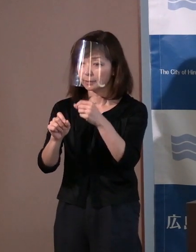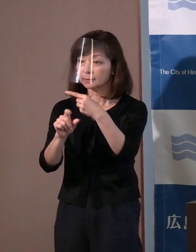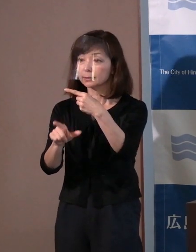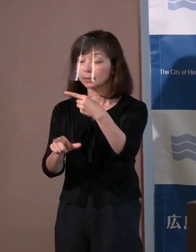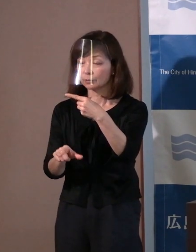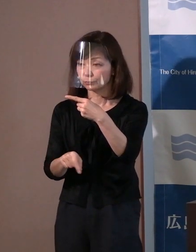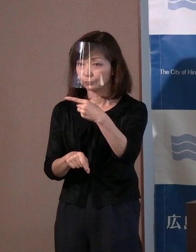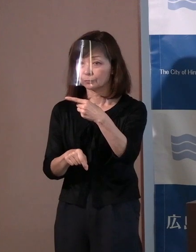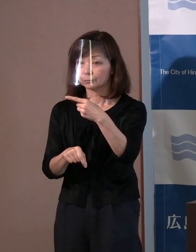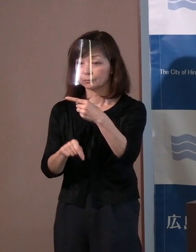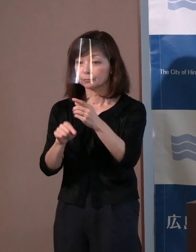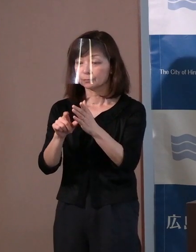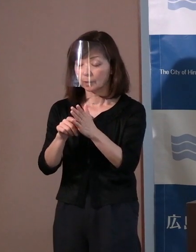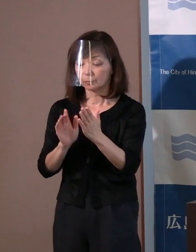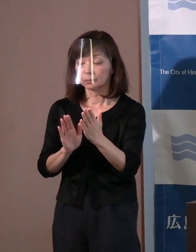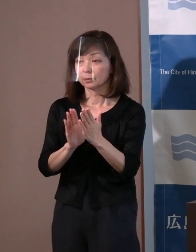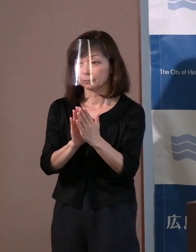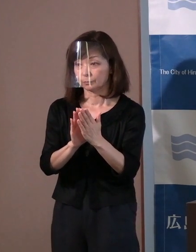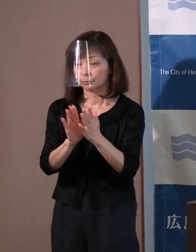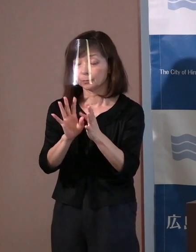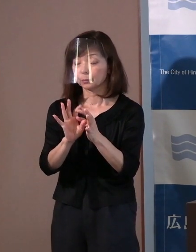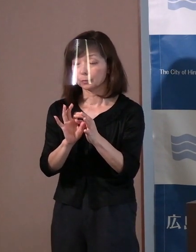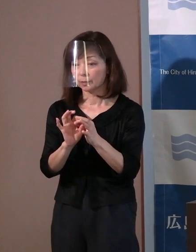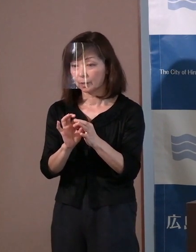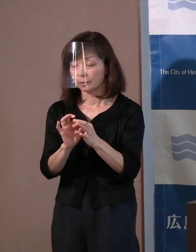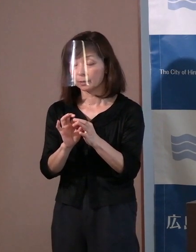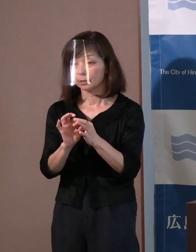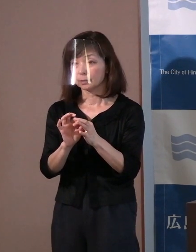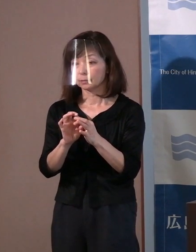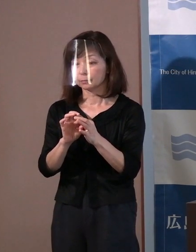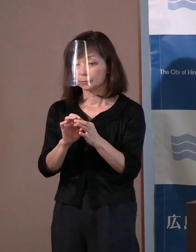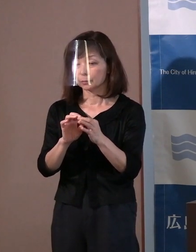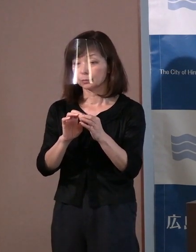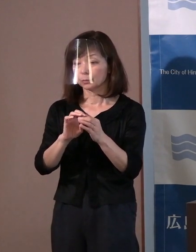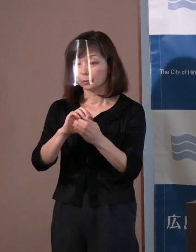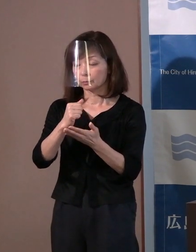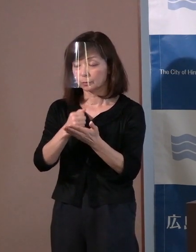そのための様々な 国会条件はできておりません｡